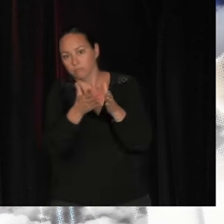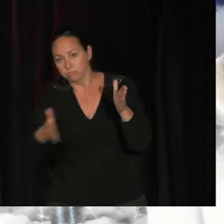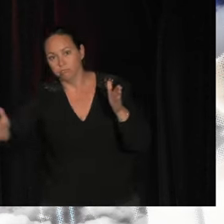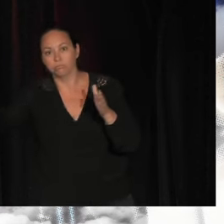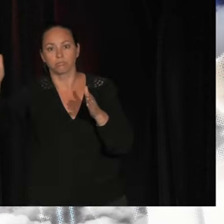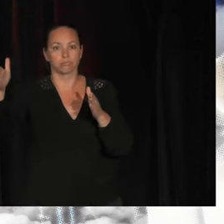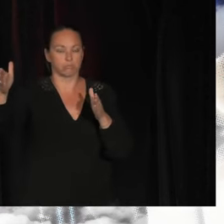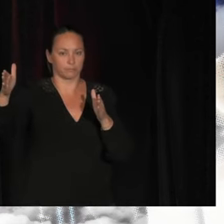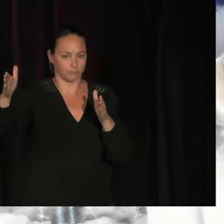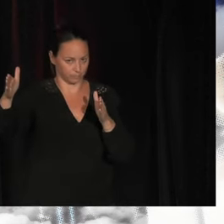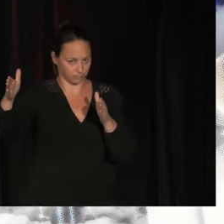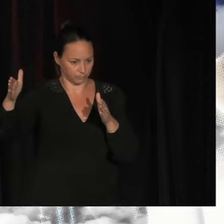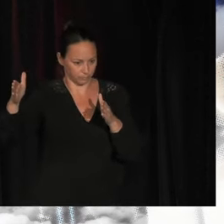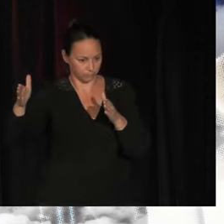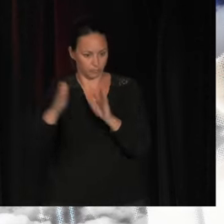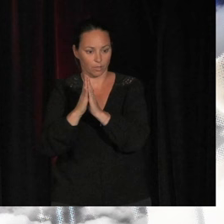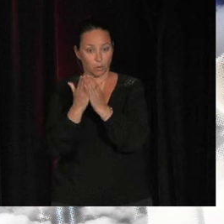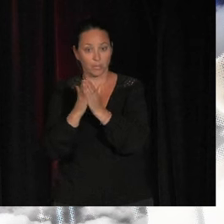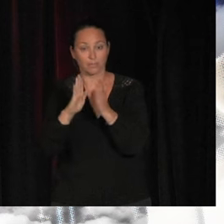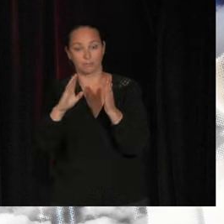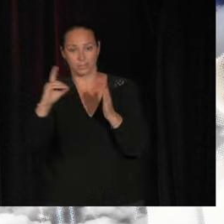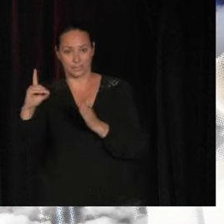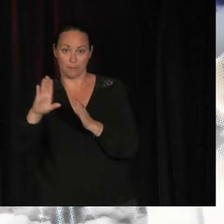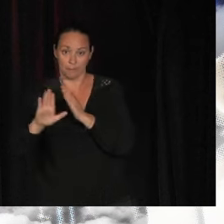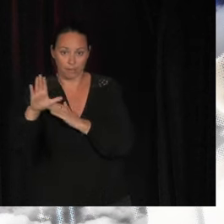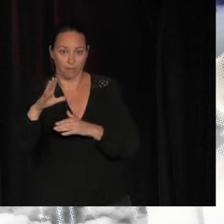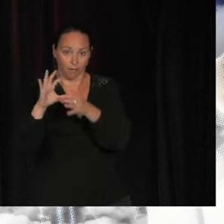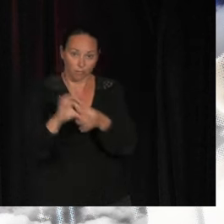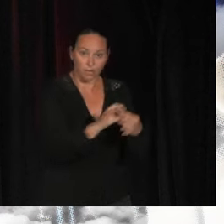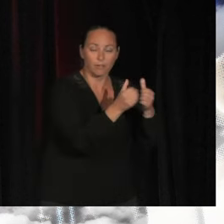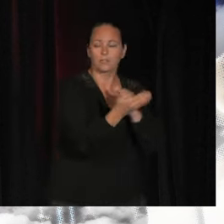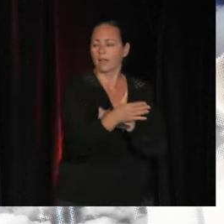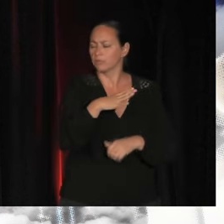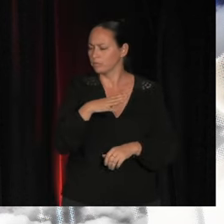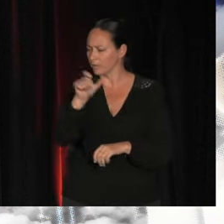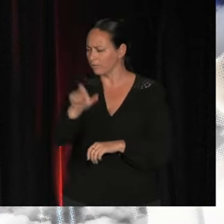il y a des choses autour du jeu. Ça, pour le coup, moi, j'en ai un exemple, puisque du coup, le type avec son gros poing qui s'appelle… Doomfist.